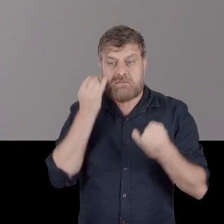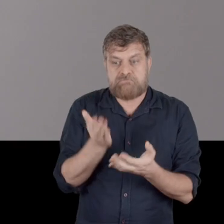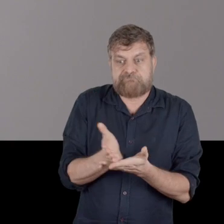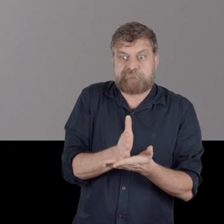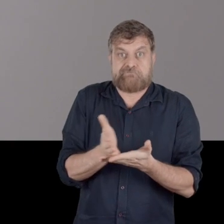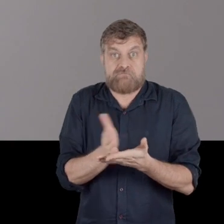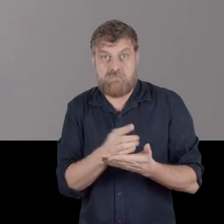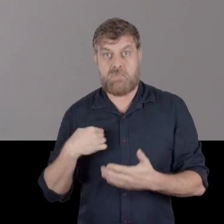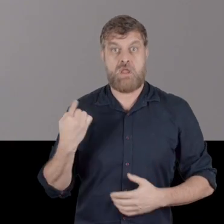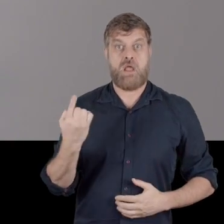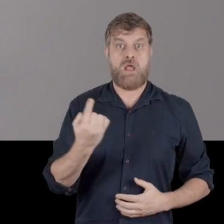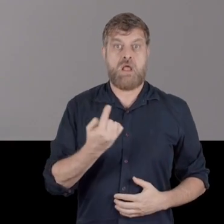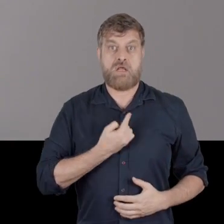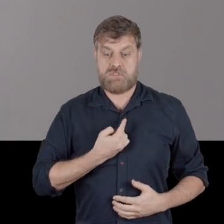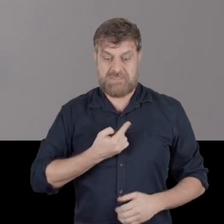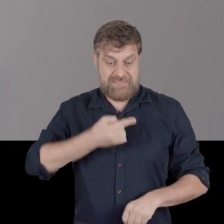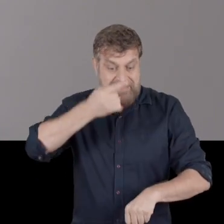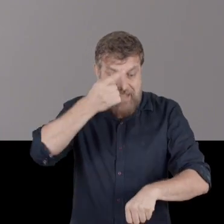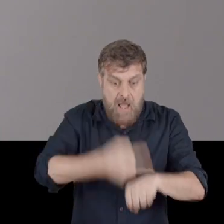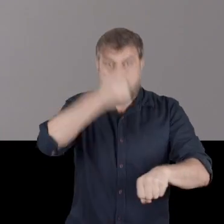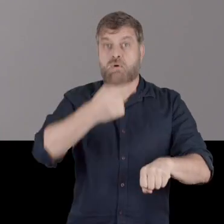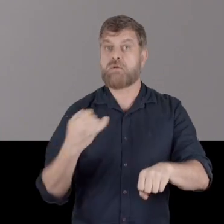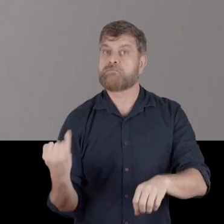Mas nós estamos num ponto importante.